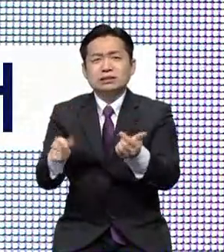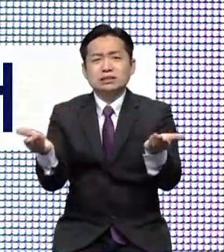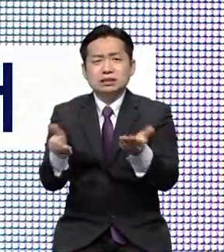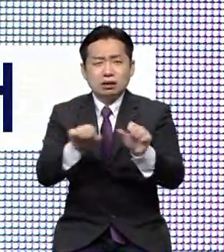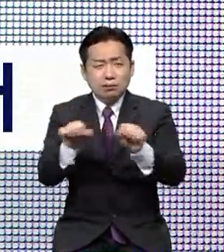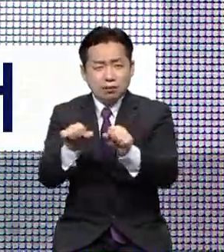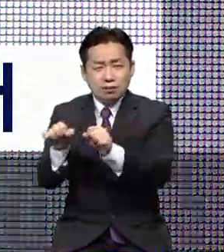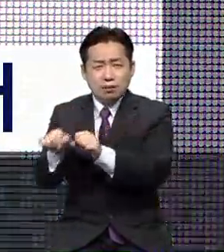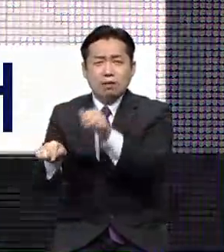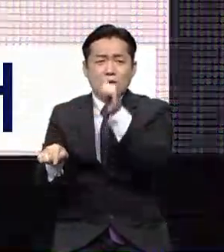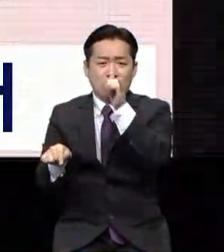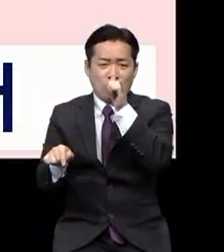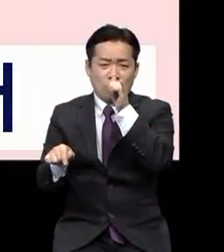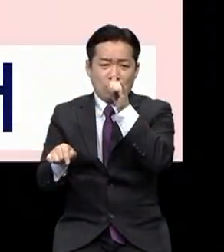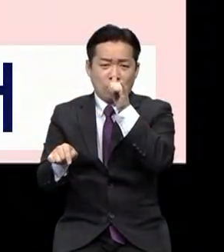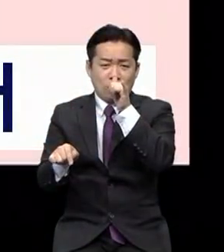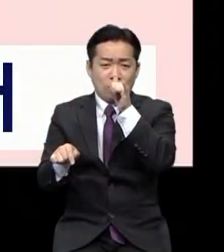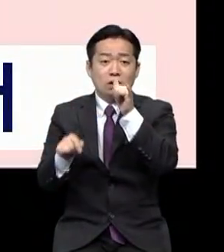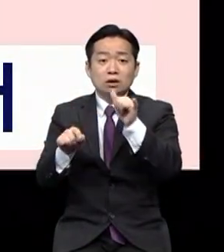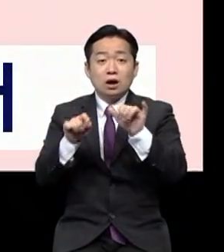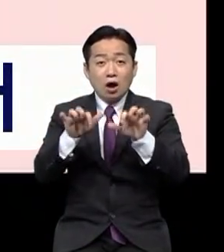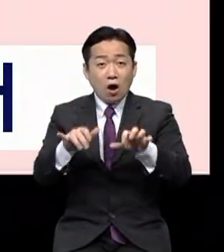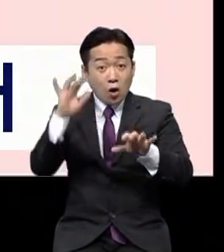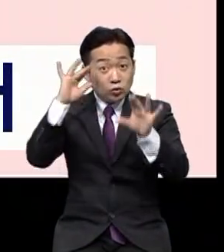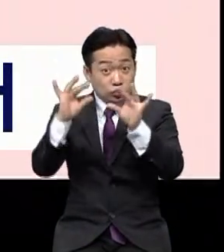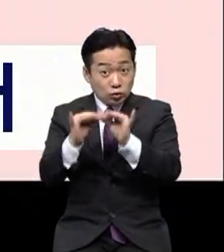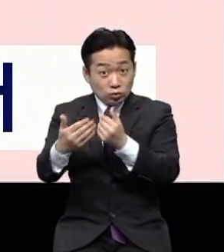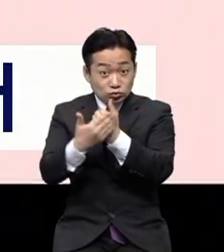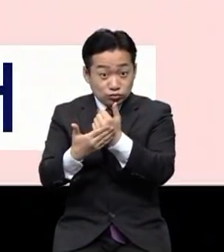있습니다. 청원글에 동의해 주면 건당 1천 원을